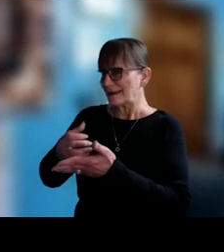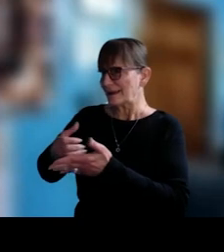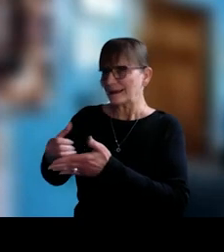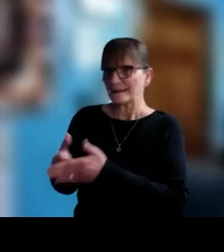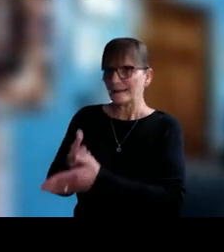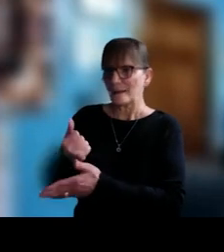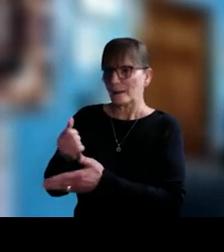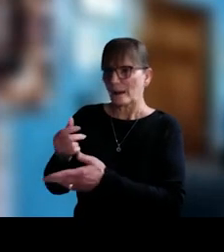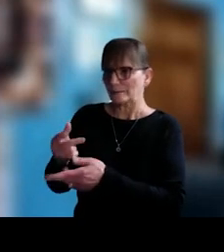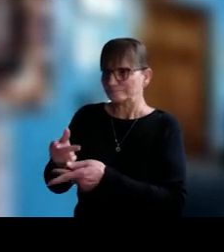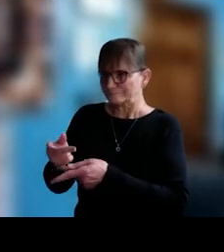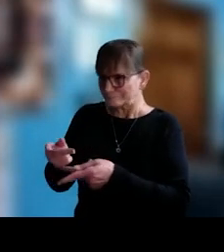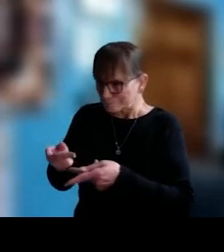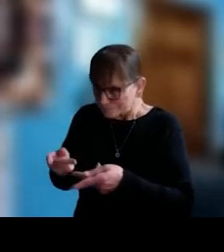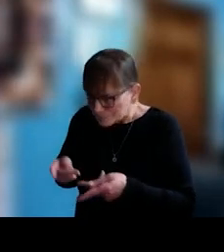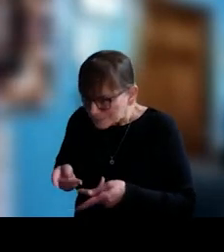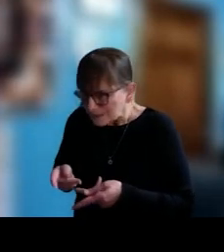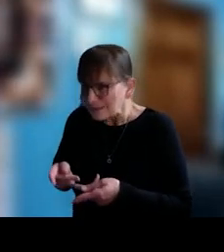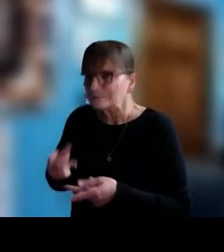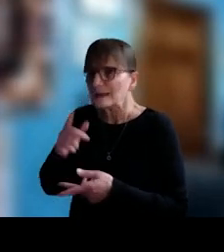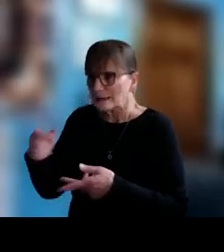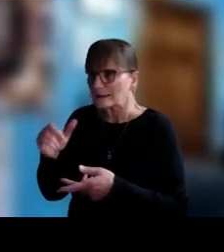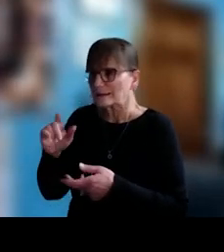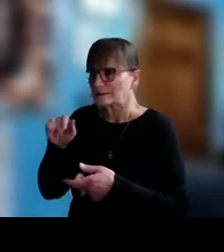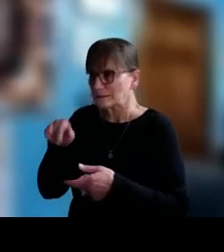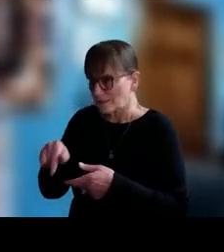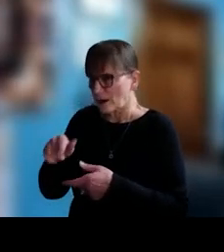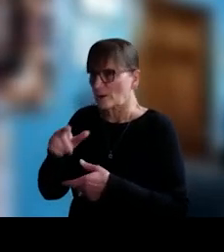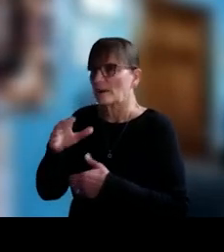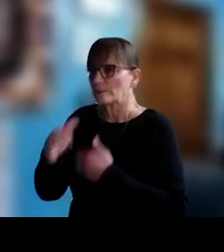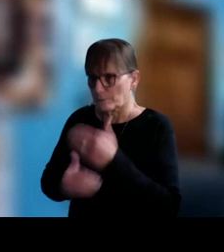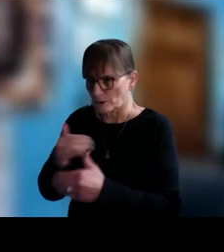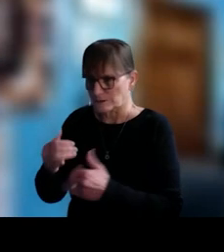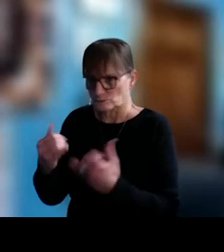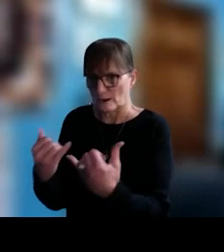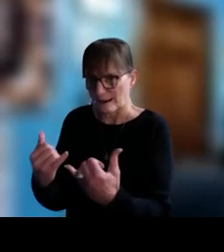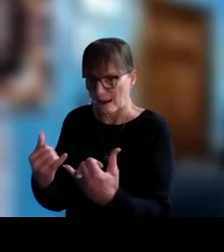y bueno, está en el proceso ahora mismo. Me ha ayudado con la seguridad social.